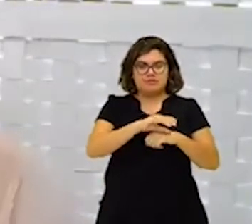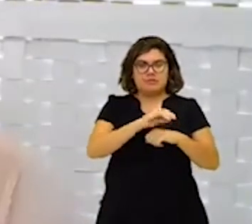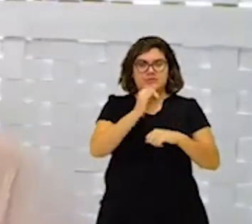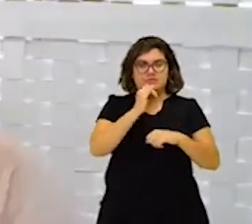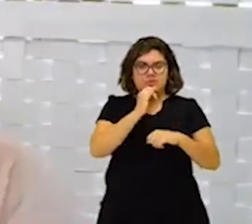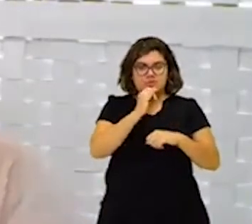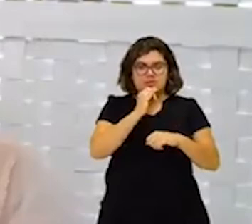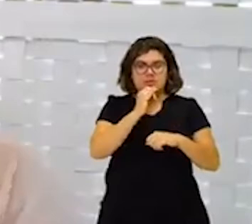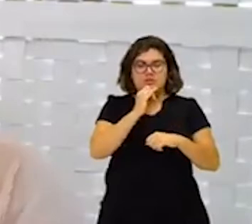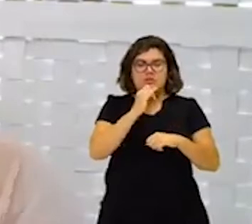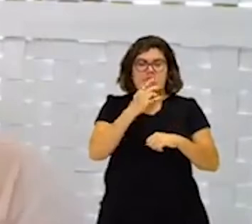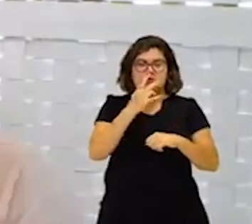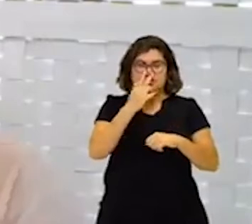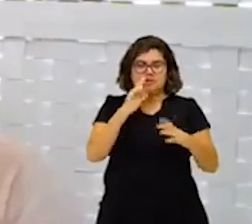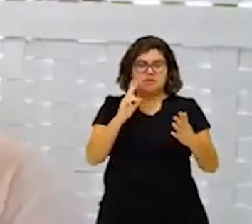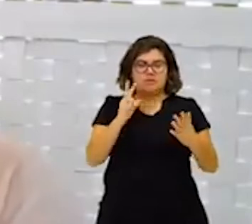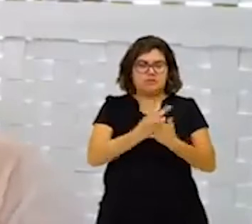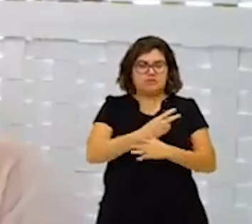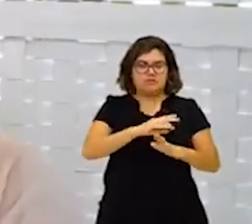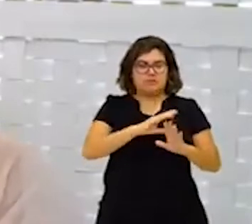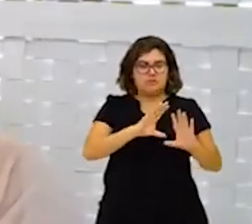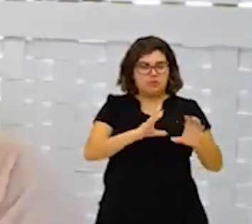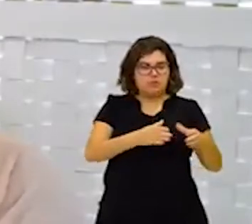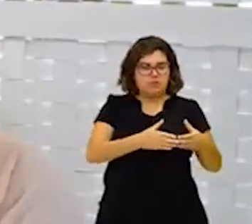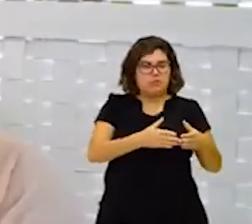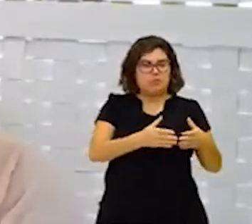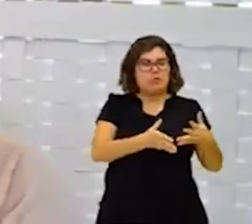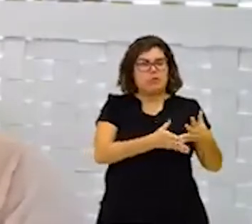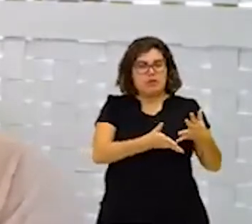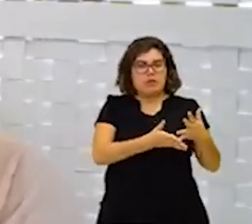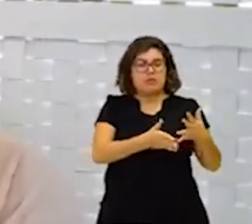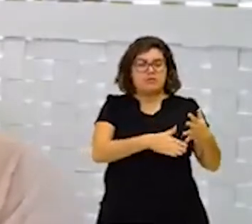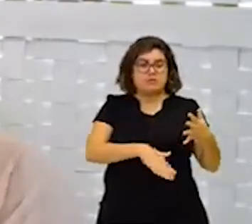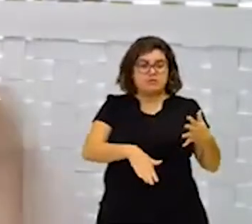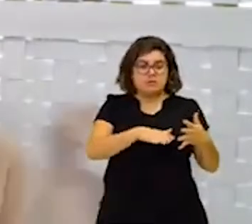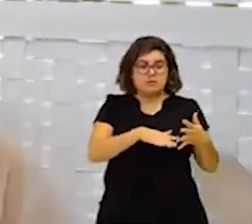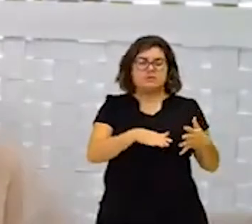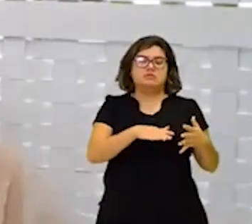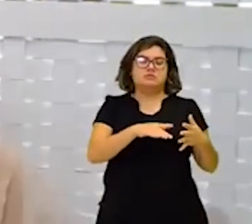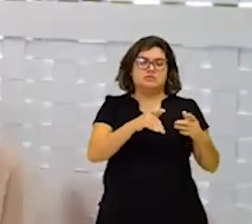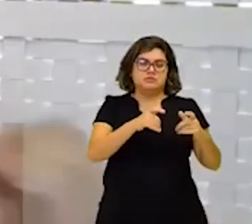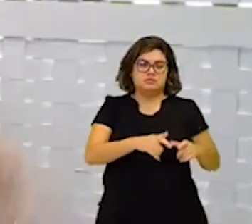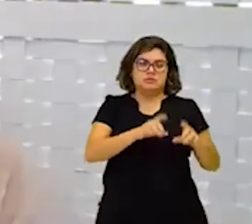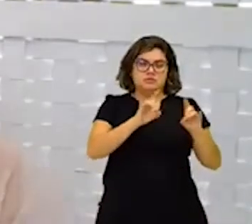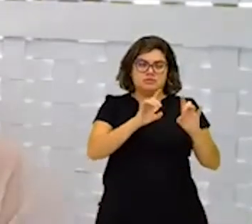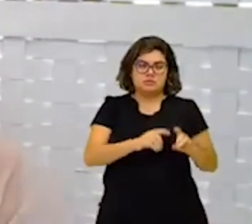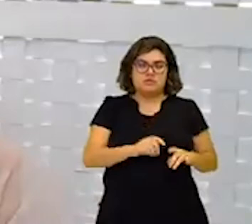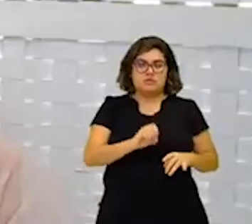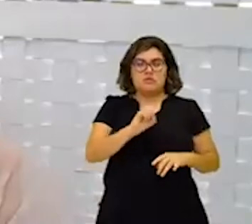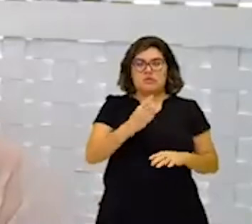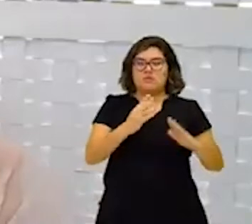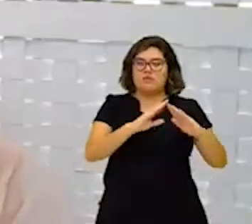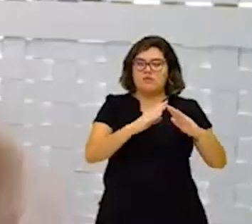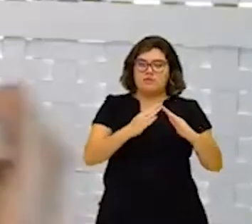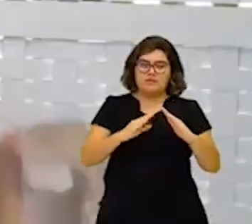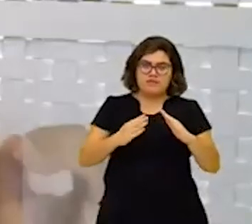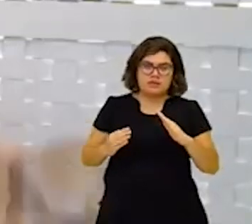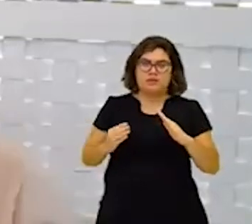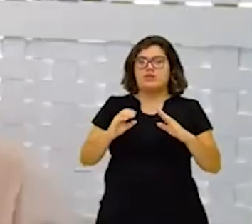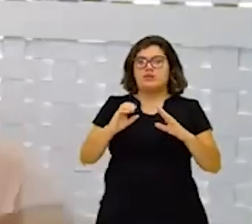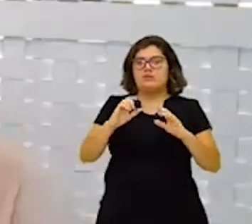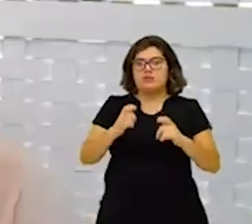marginalidade seja na na nesse lugar específico ou nas favelas uma lugares periféricos nós consumimos